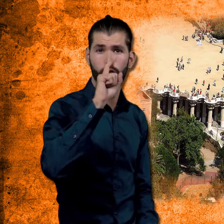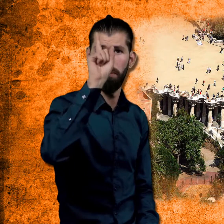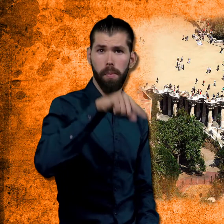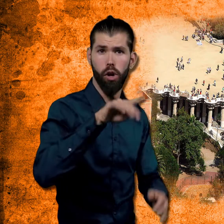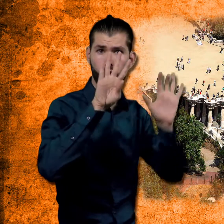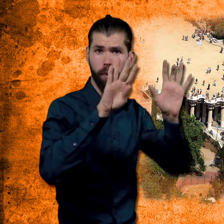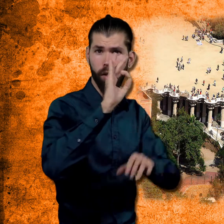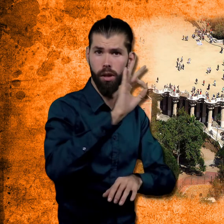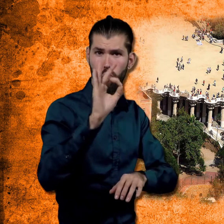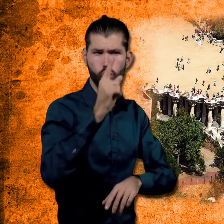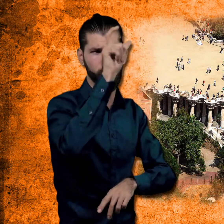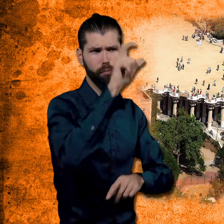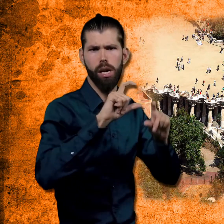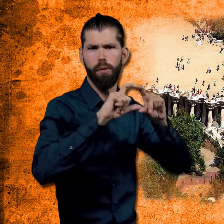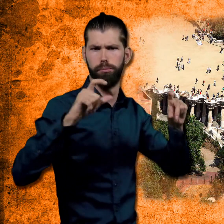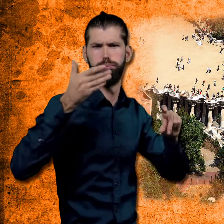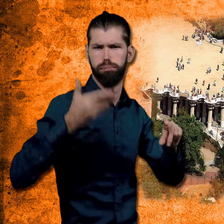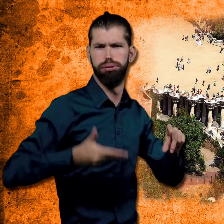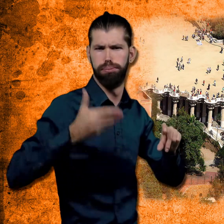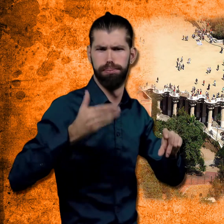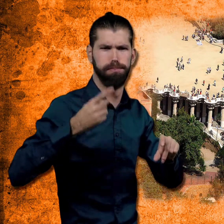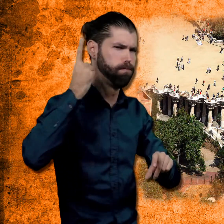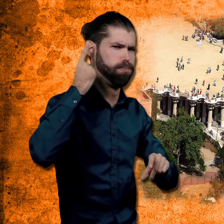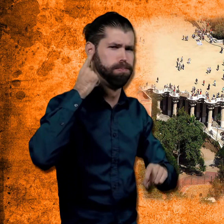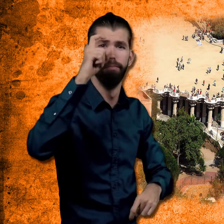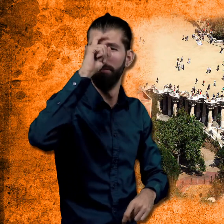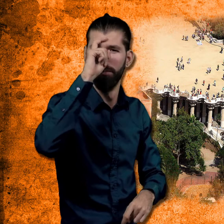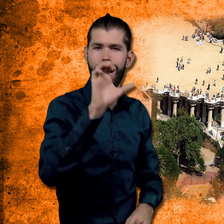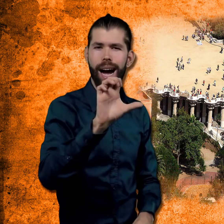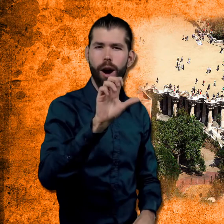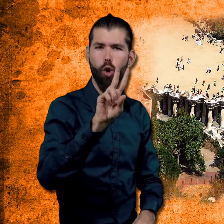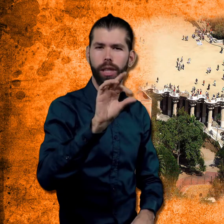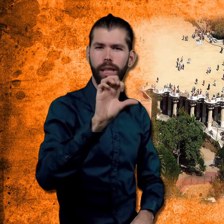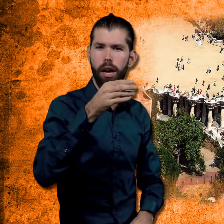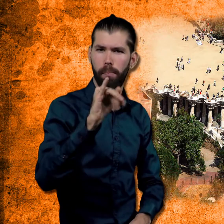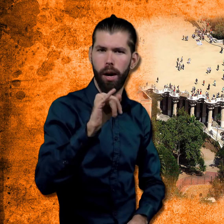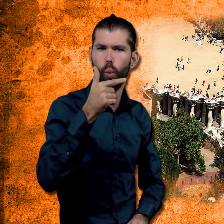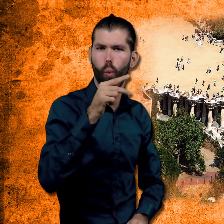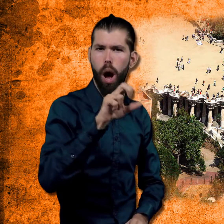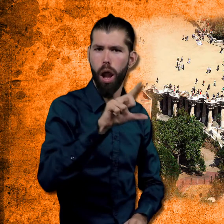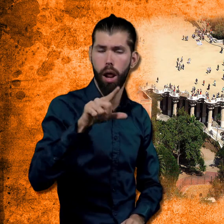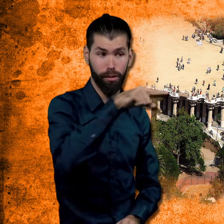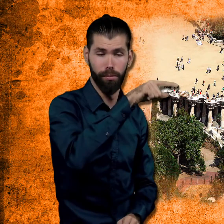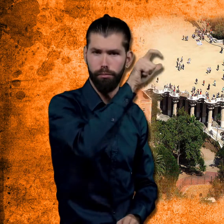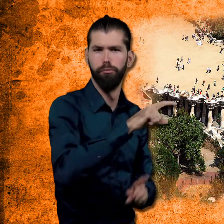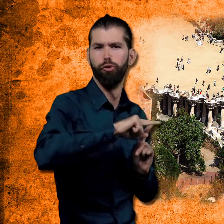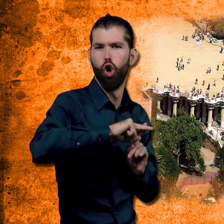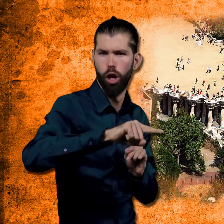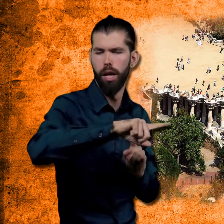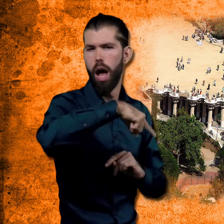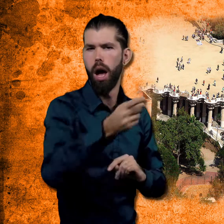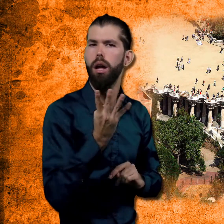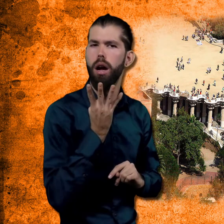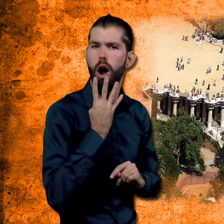L’any 1900, l’empresari Eusebi Güell va encarregar a Antoni Gaudí